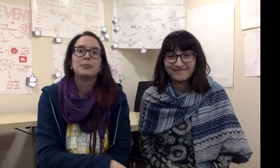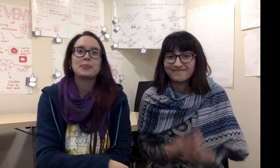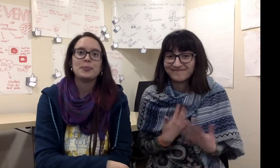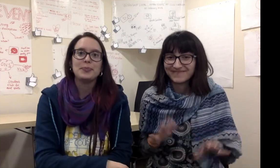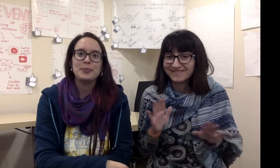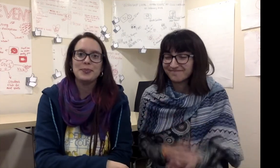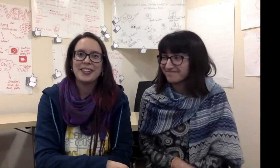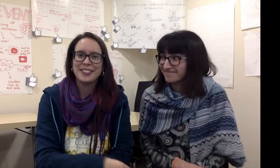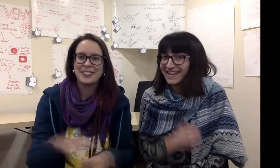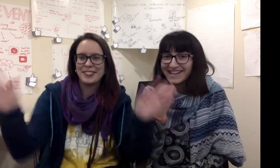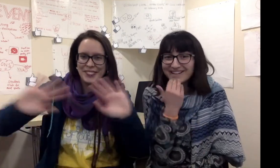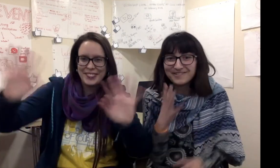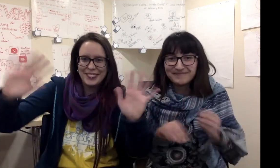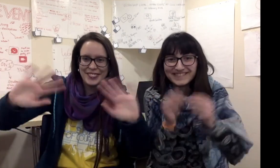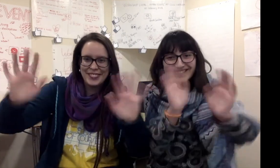¡Terminamos! - ¡Chao!